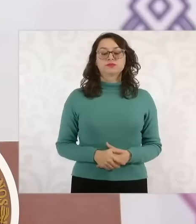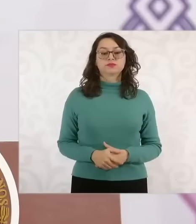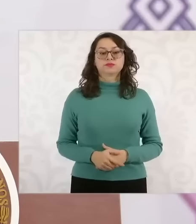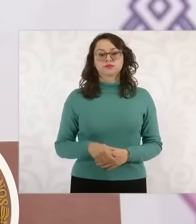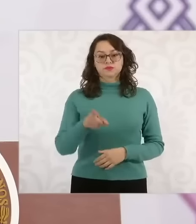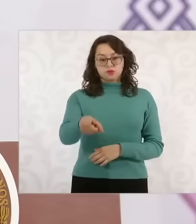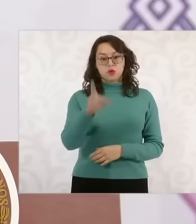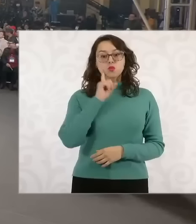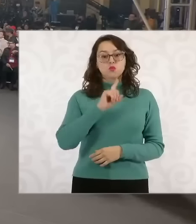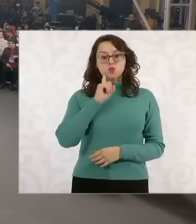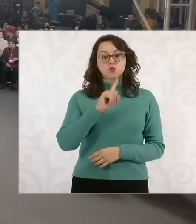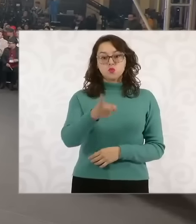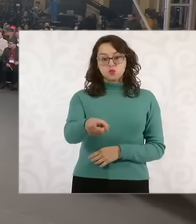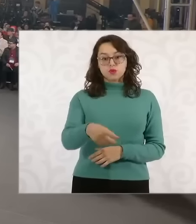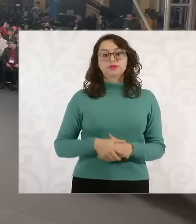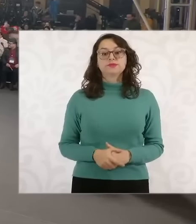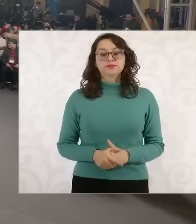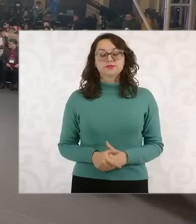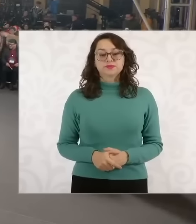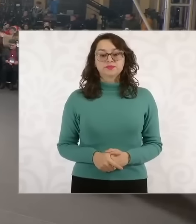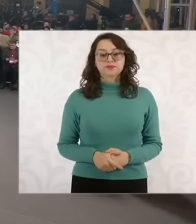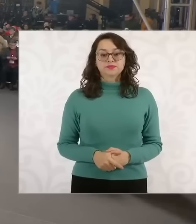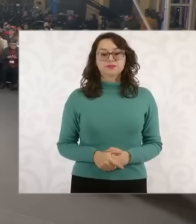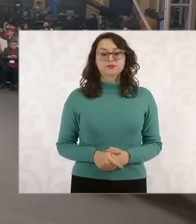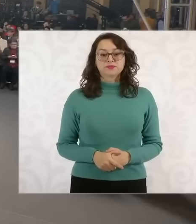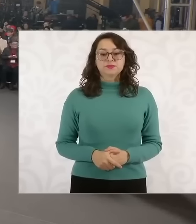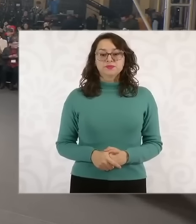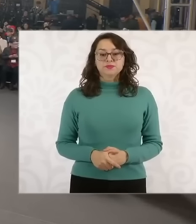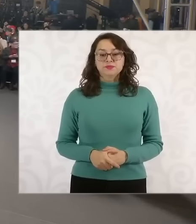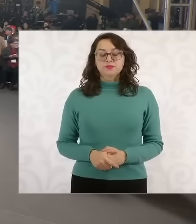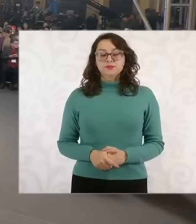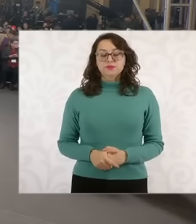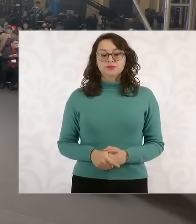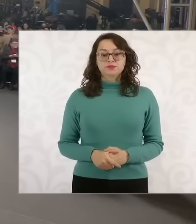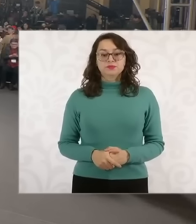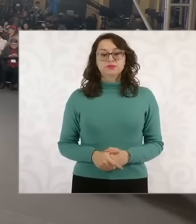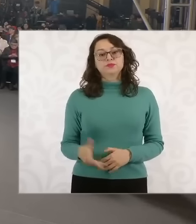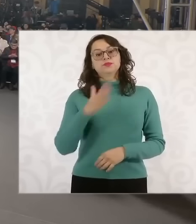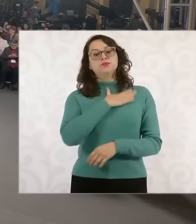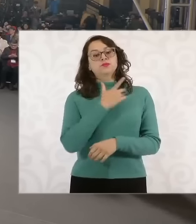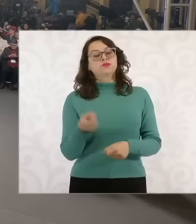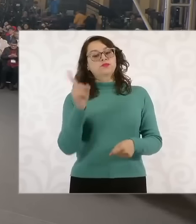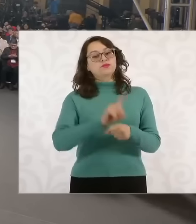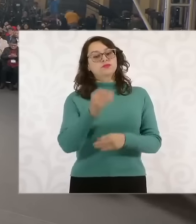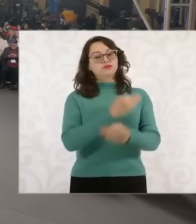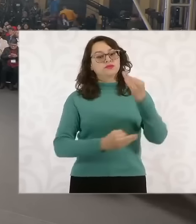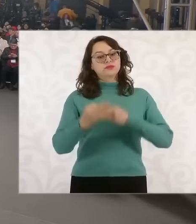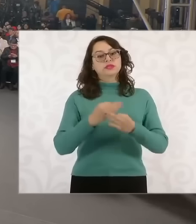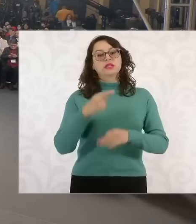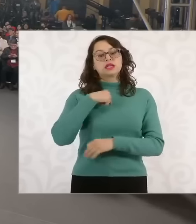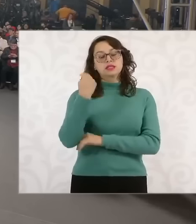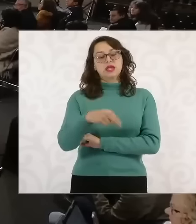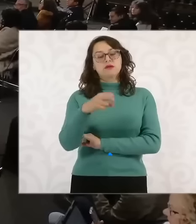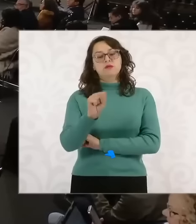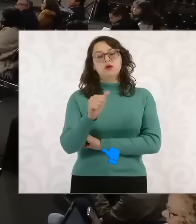compañera que no ha preguntado hace mucho. Buenos días a todos. Sandra Aguilar de Grupo Informativo.